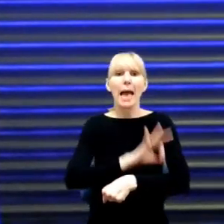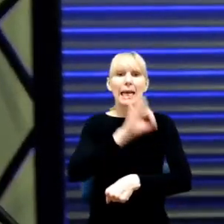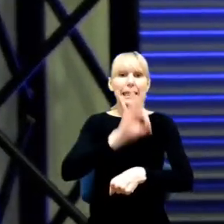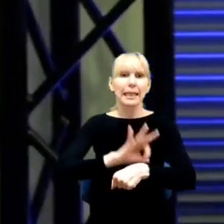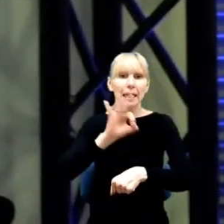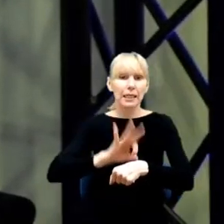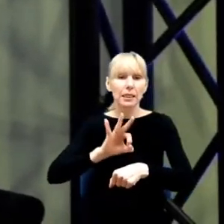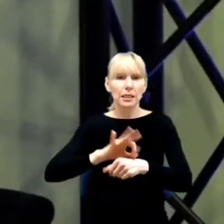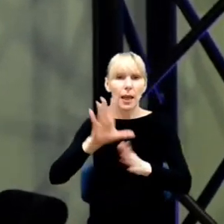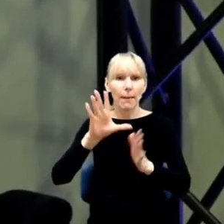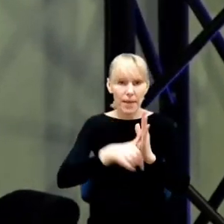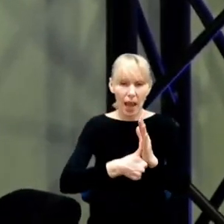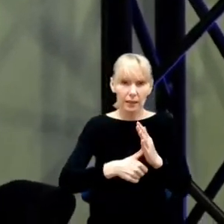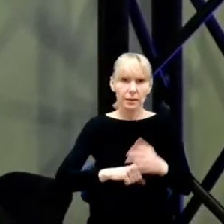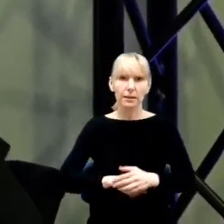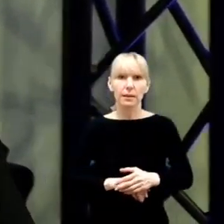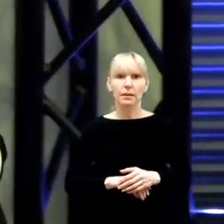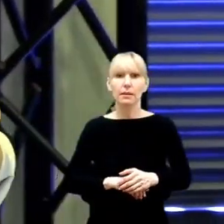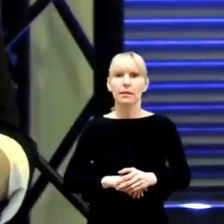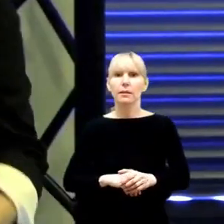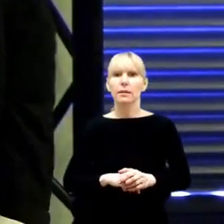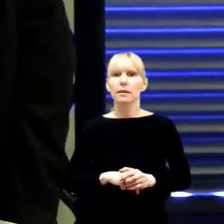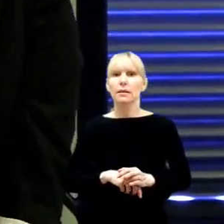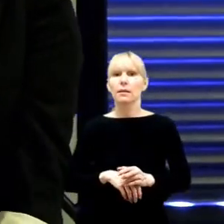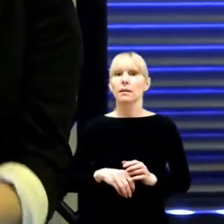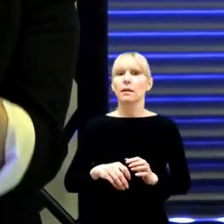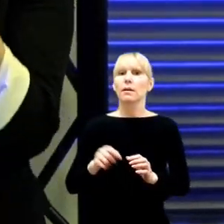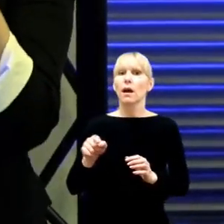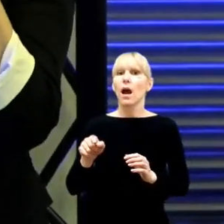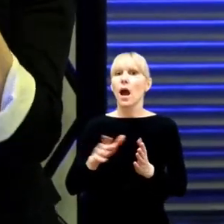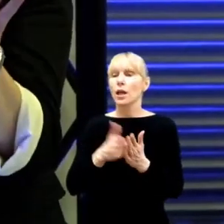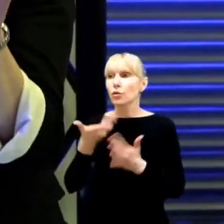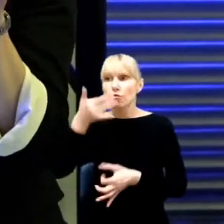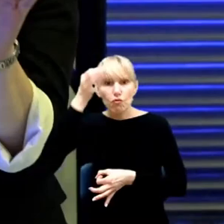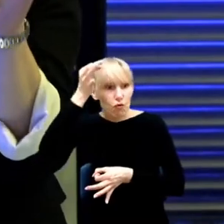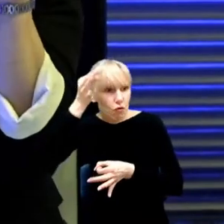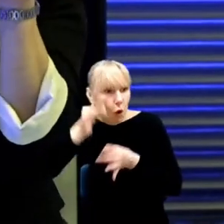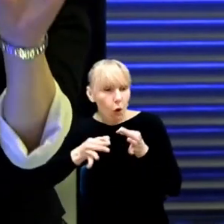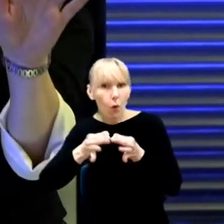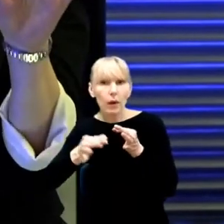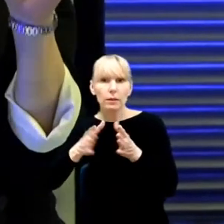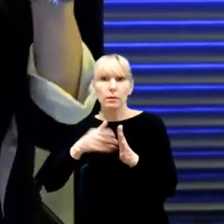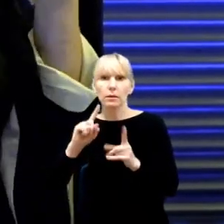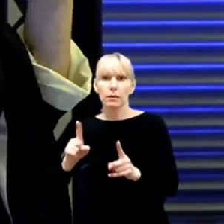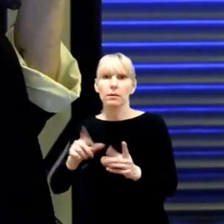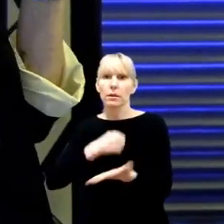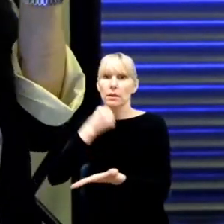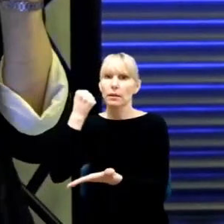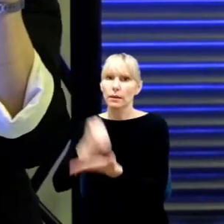żeby dokładnie wypełnić literę tego prawa, żeby się nikt nam do dupy nie przyczepił. Przepraszam.